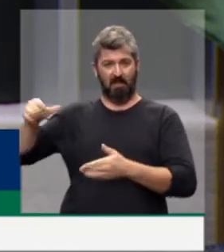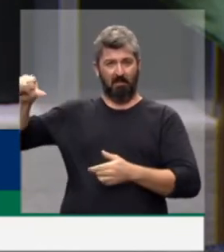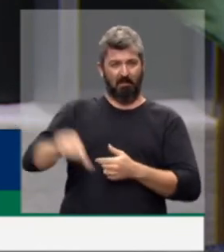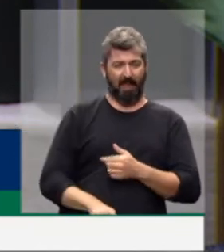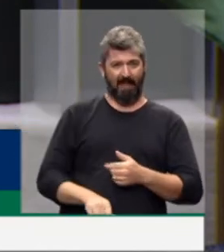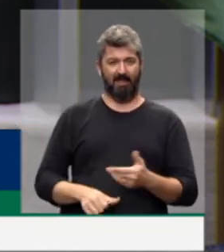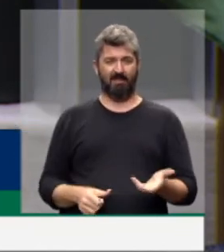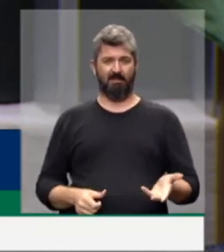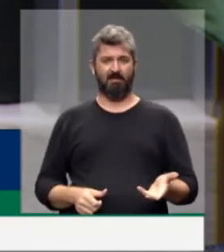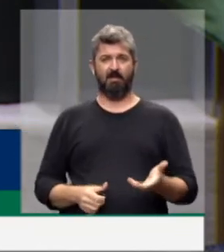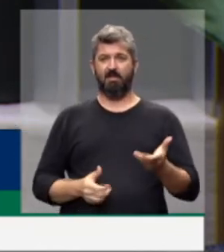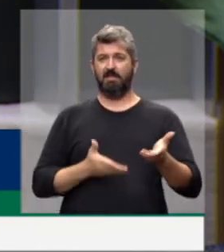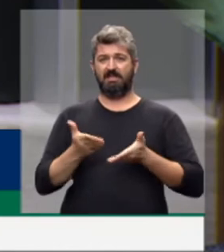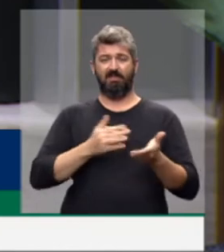FOI PRIVATIZADO, MUITOS